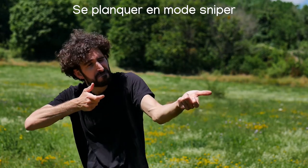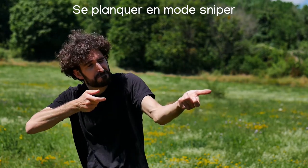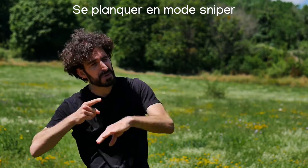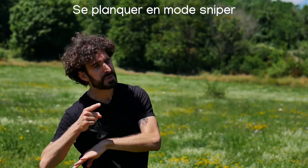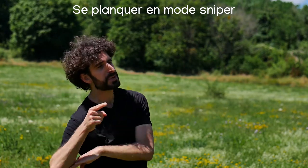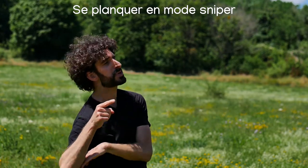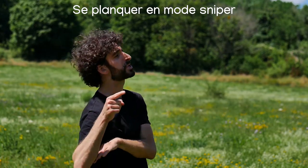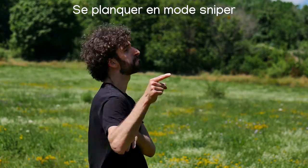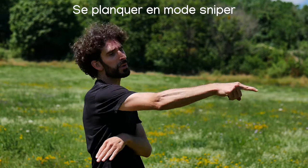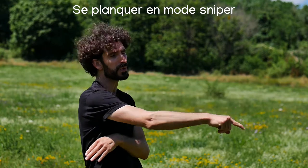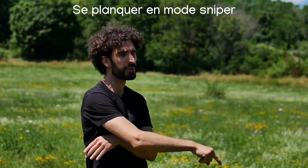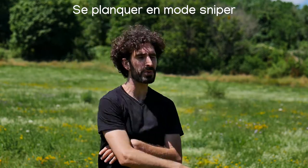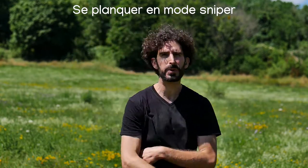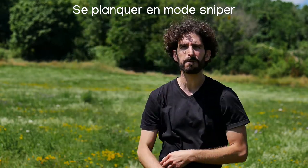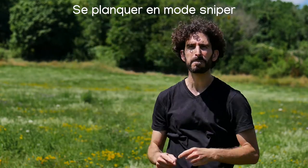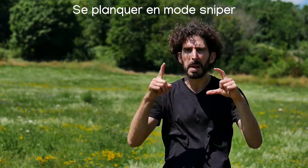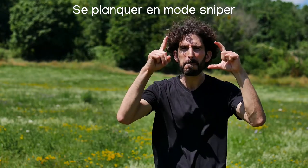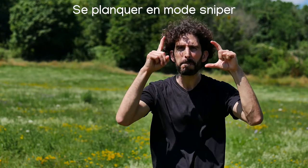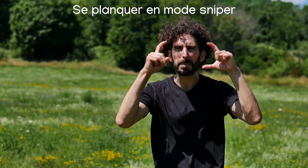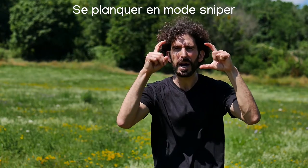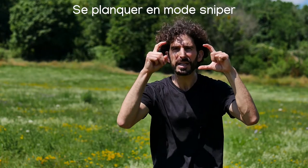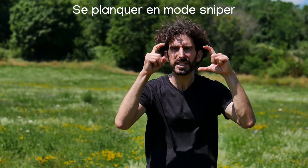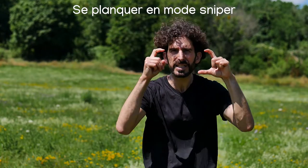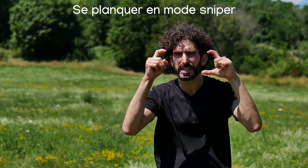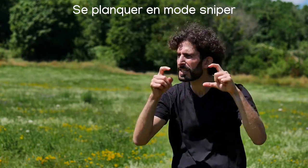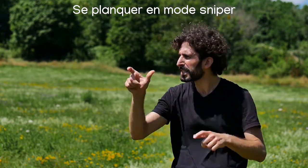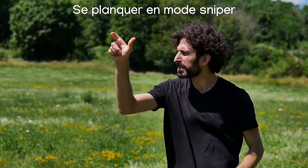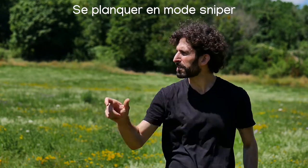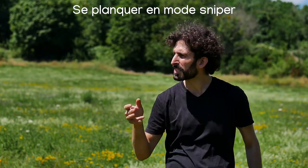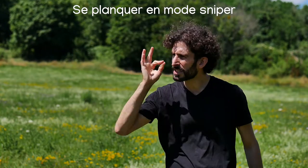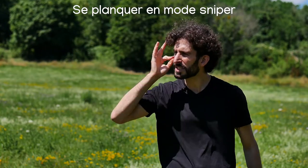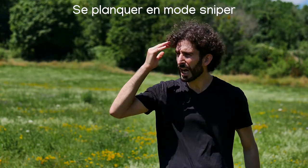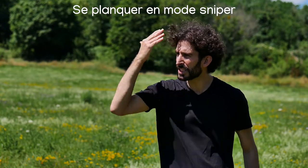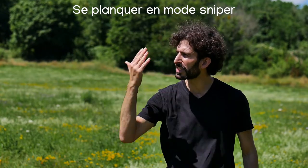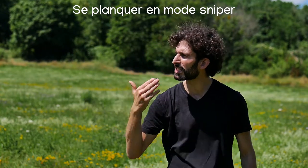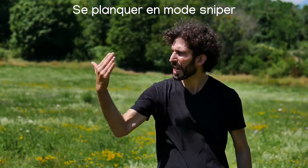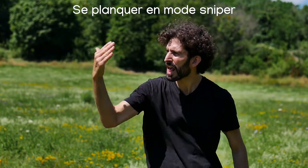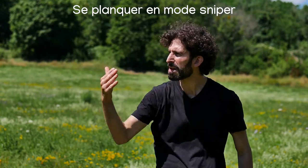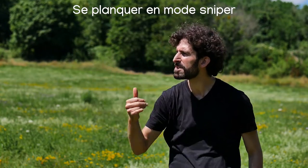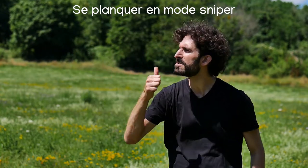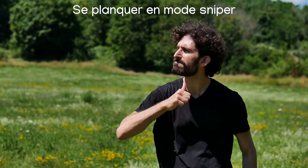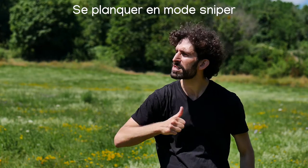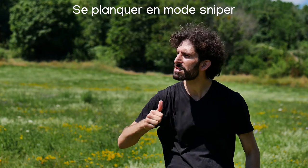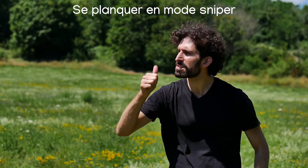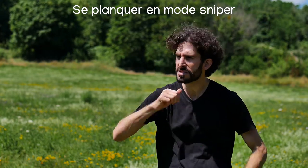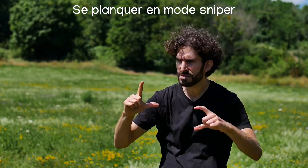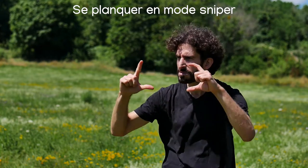* Balle qui part * Si un paparazzi voit une star célèbre. * Patience *